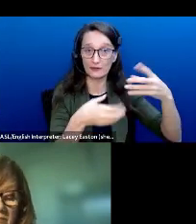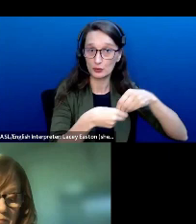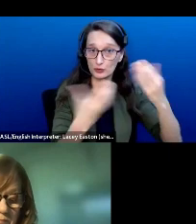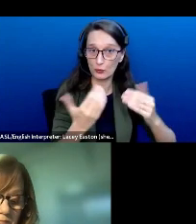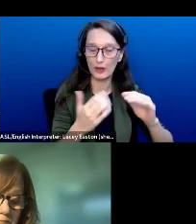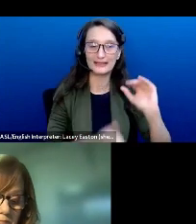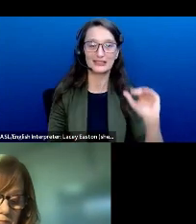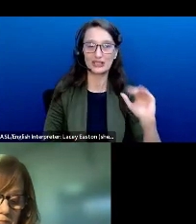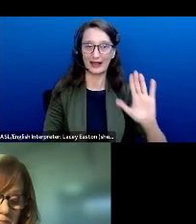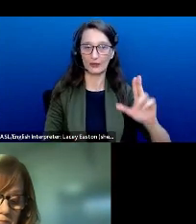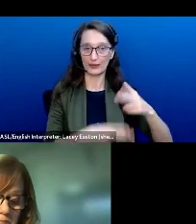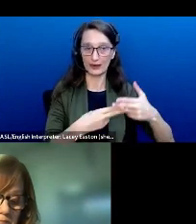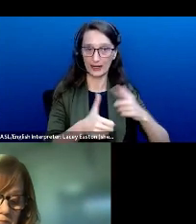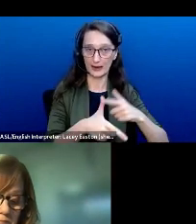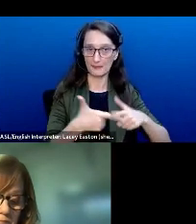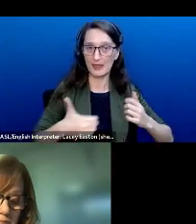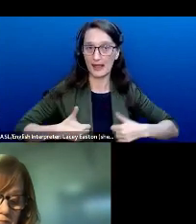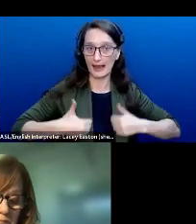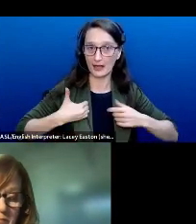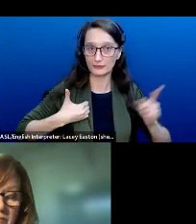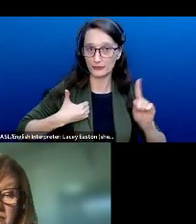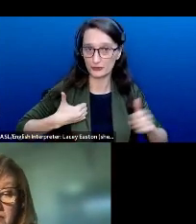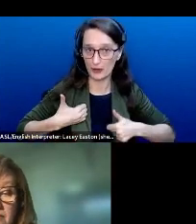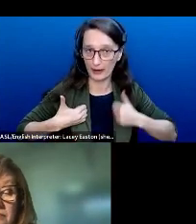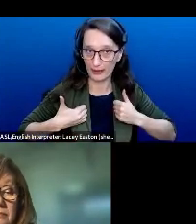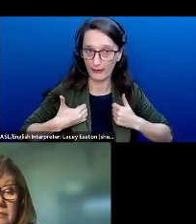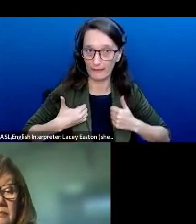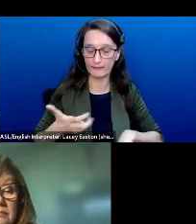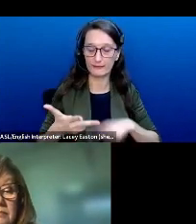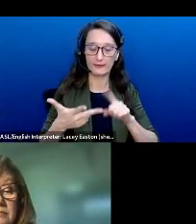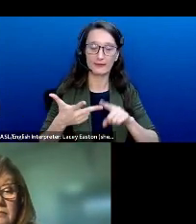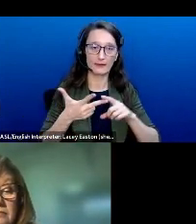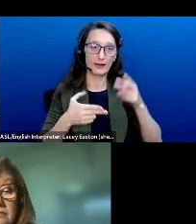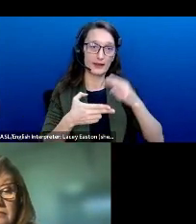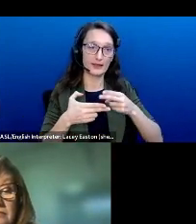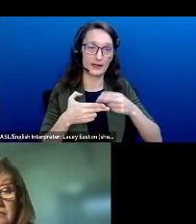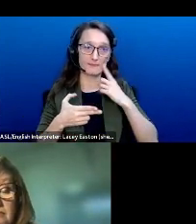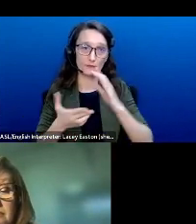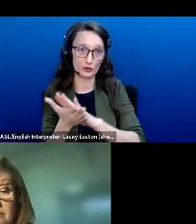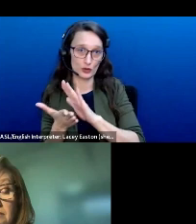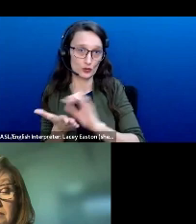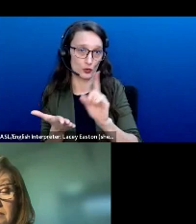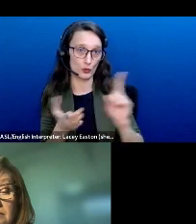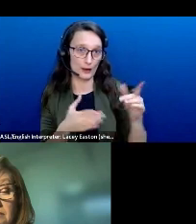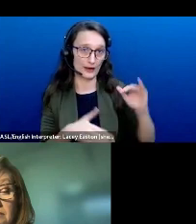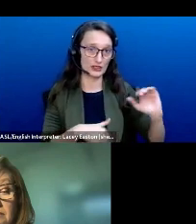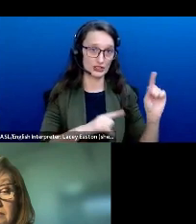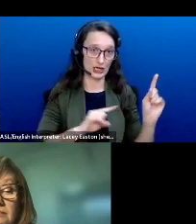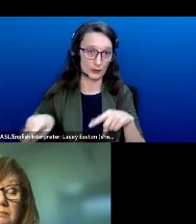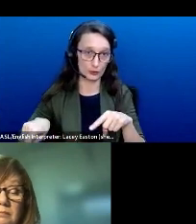la dirección de residencia del niño, el nombre de la escuela a la que asiste el niño en el caso